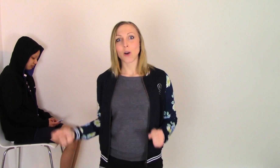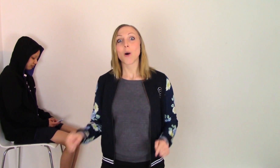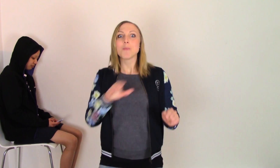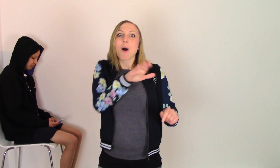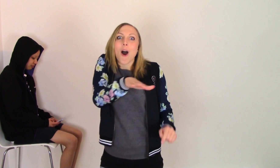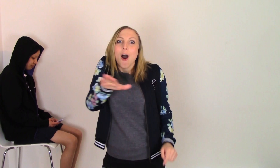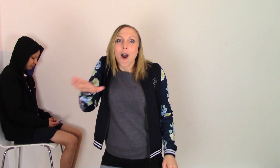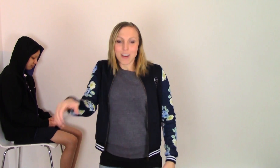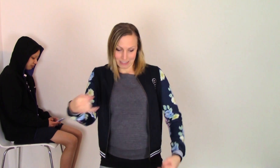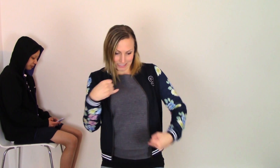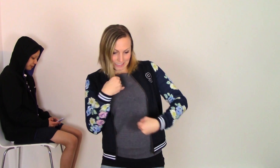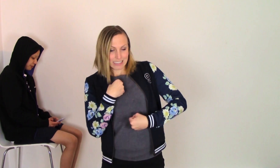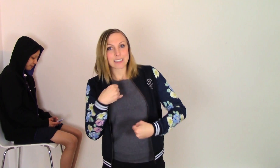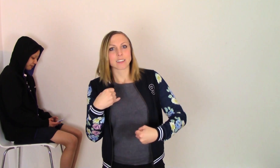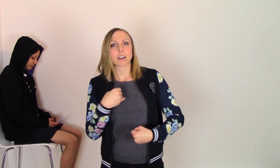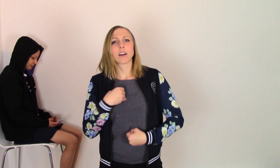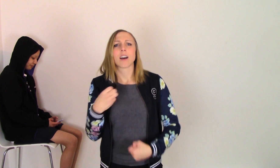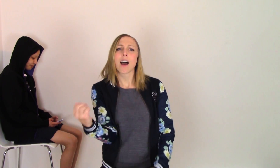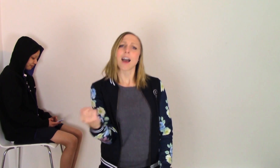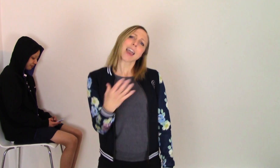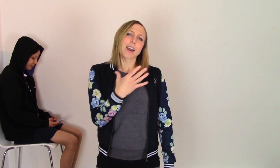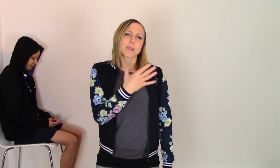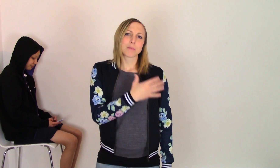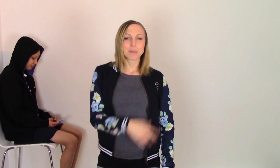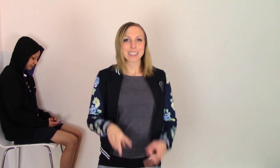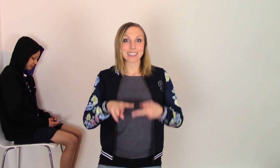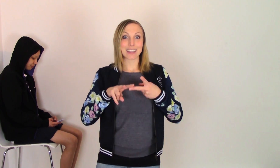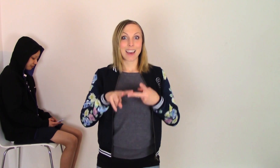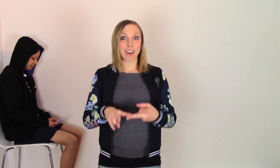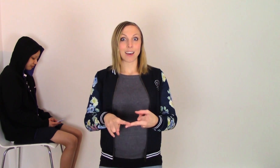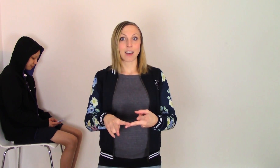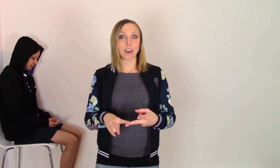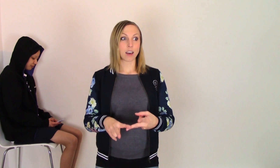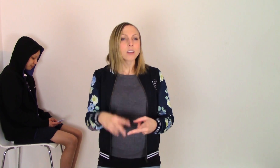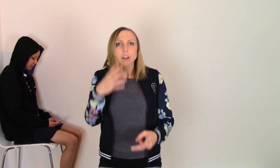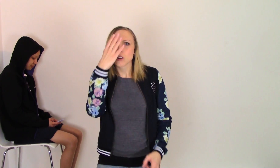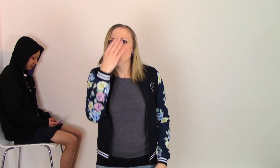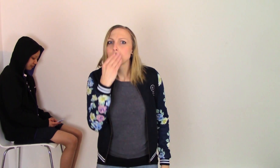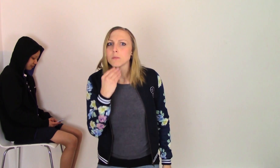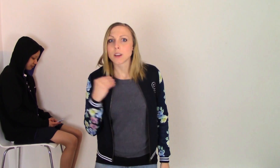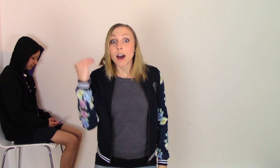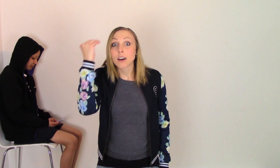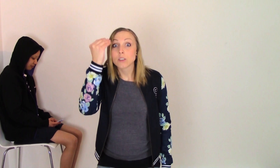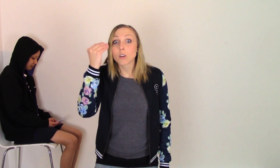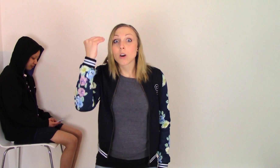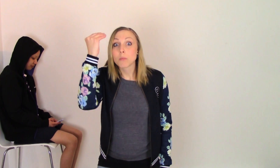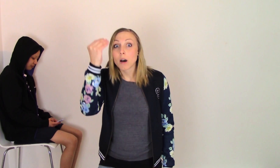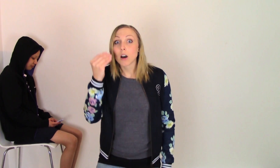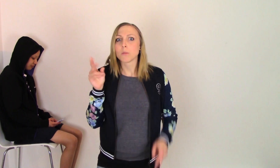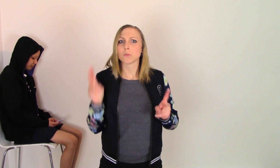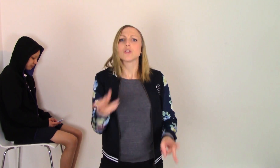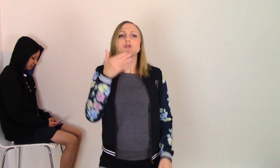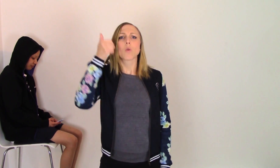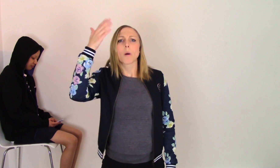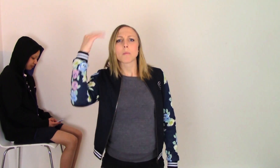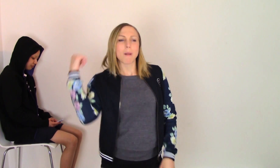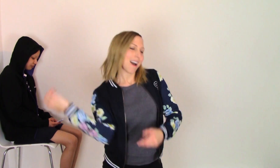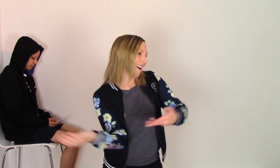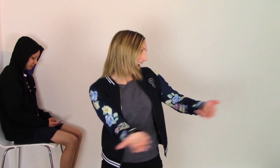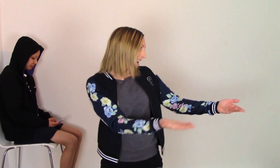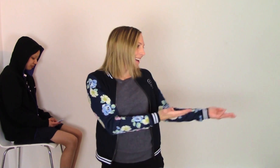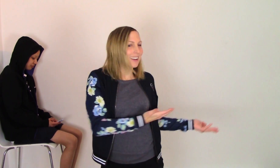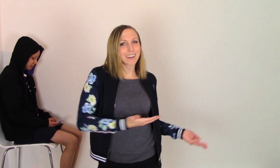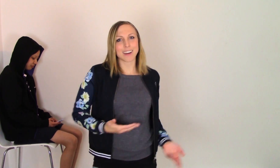Och barnet i en kommer hem igen till glömda drömmar och till sommaren.